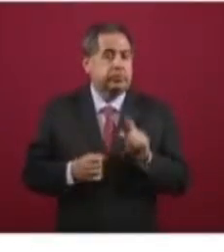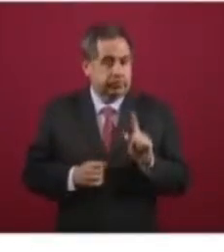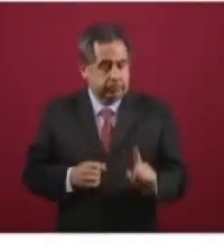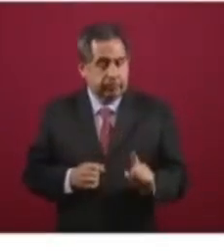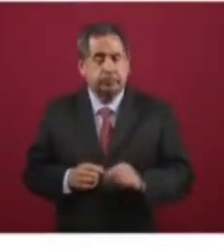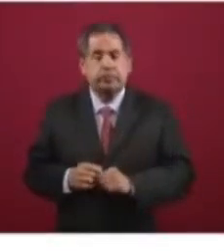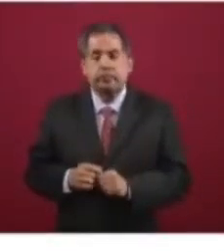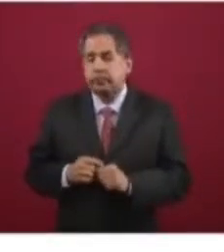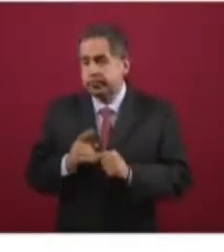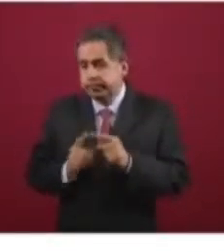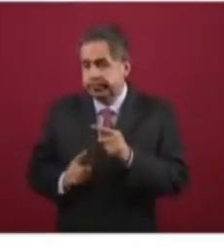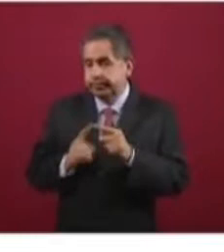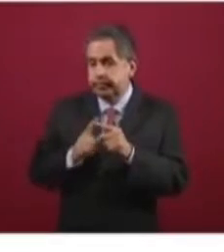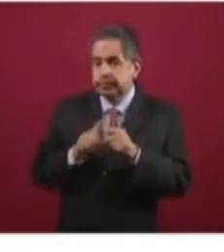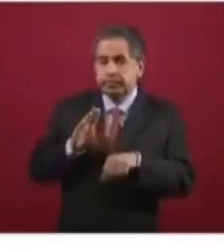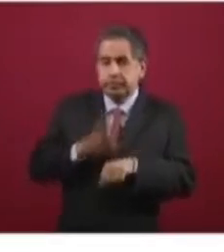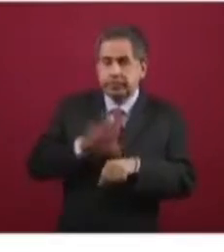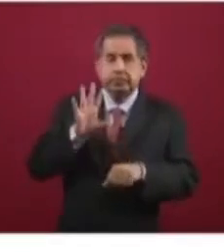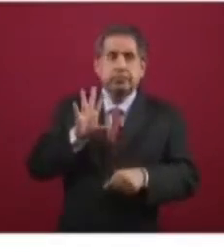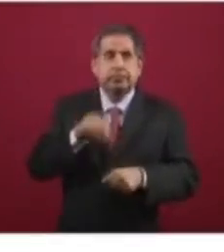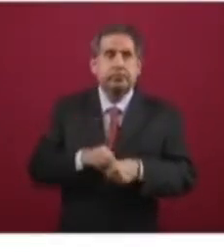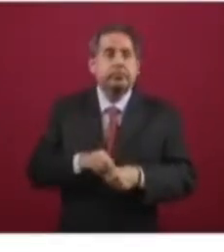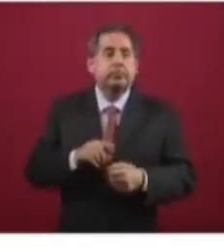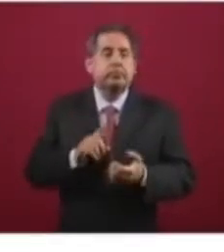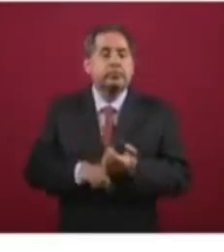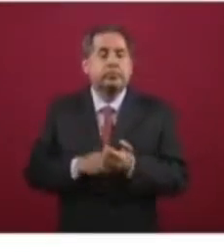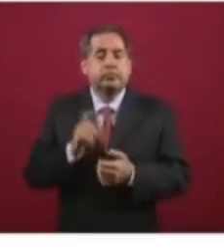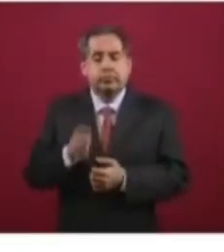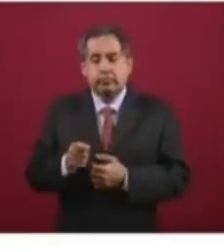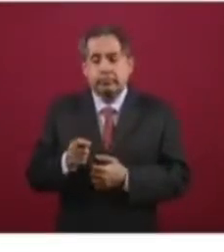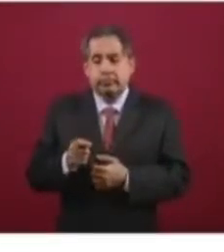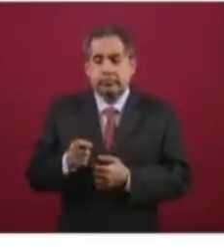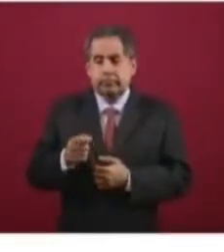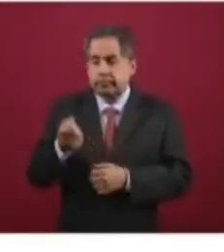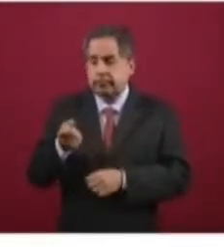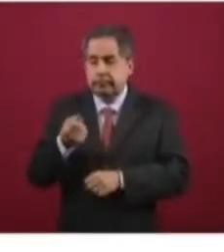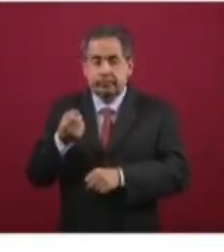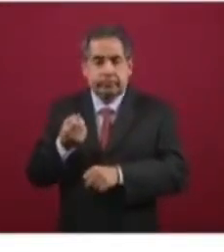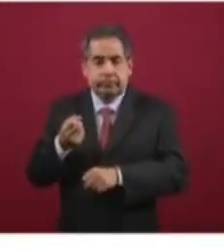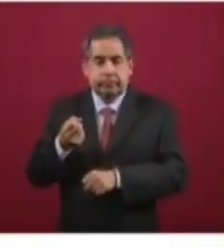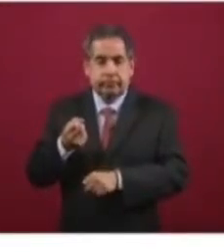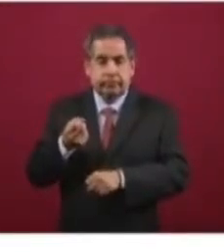a ello le sumamos el despliegue permanente de la Secretaría de la Defensa, de la Secretaría